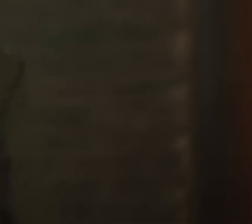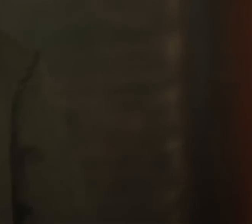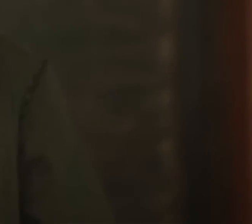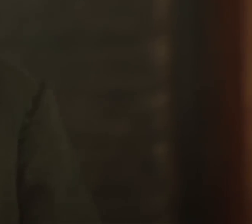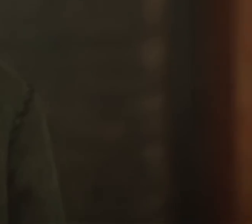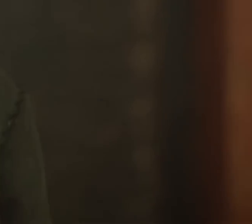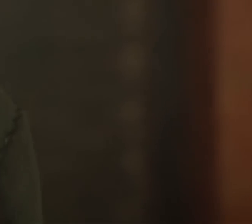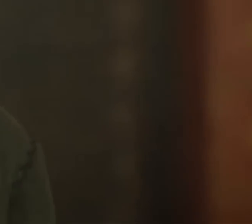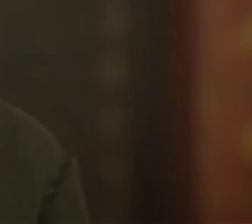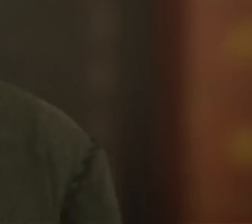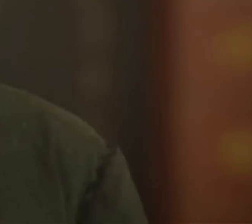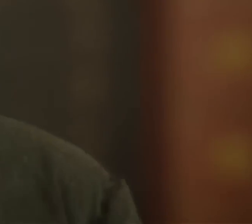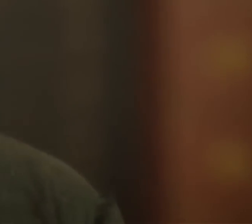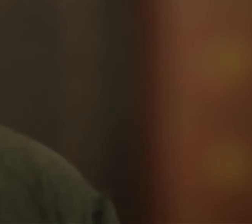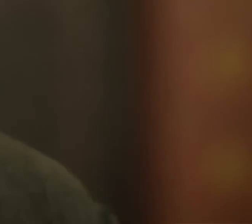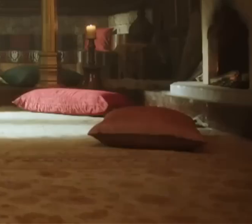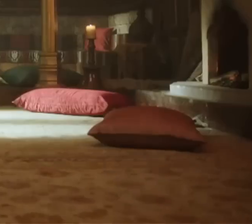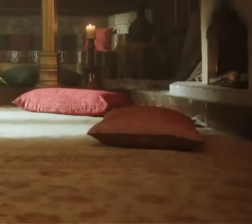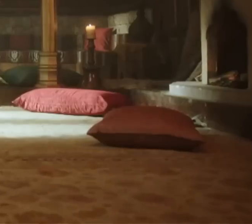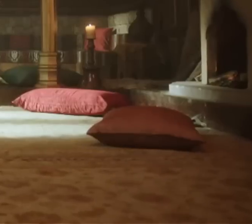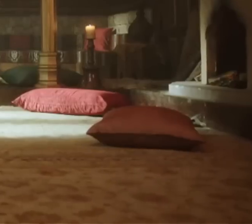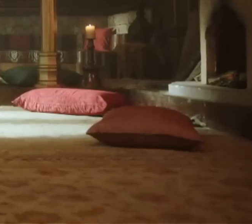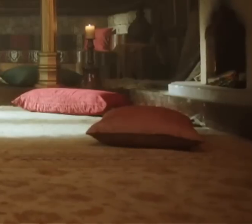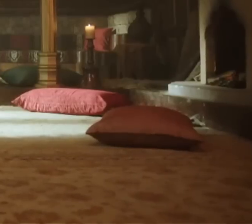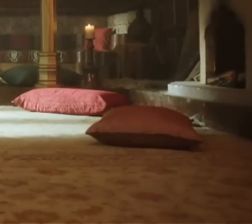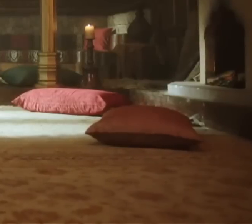(Müzik - Gerilim)